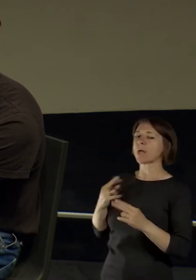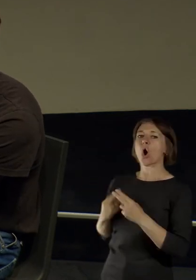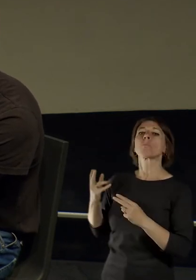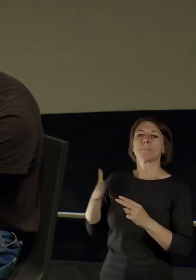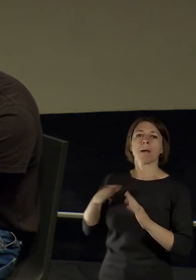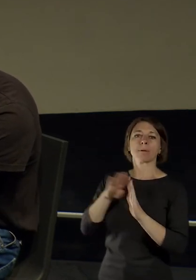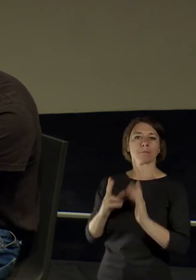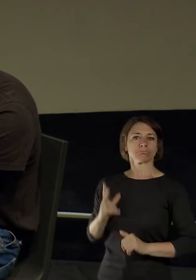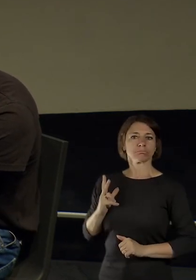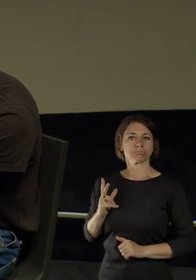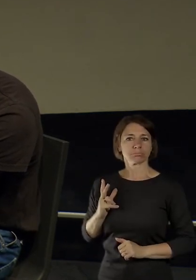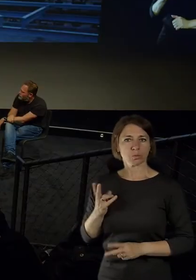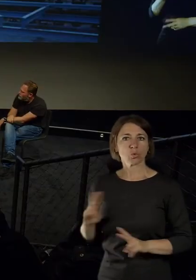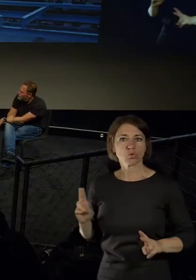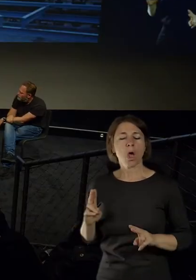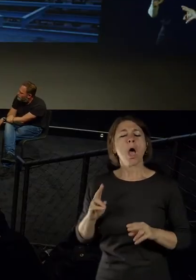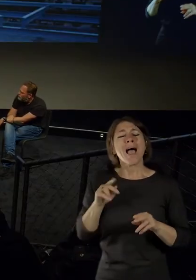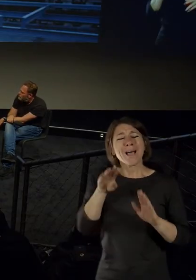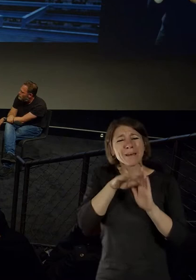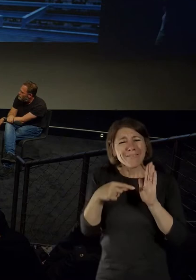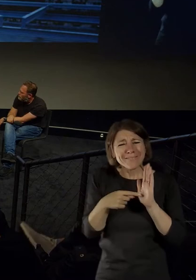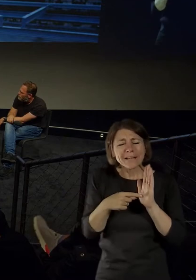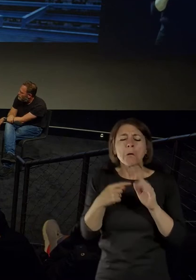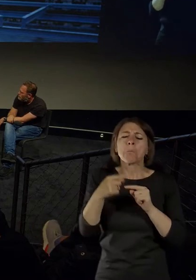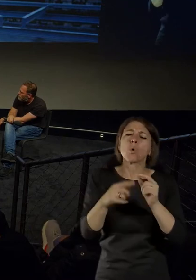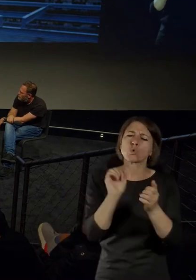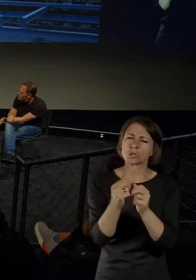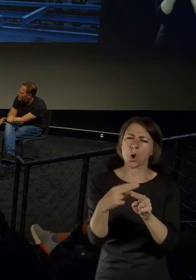Já se nebudu asi ptát na to, jak to vypadalo v roce 2018 s těmi připomínkami.